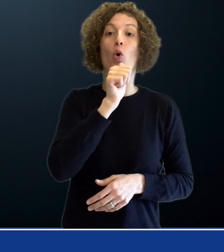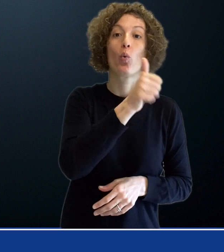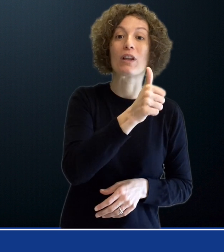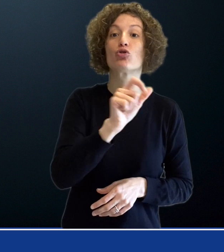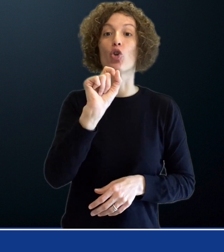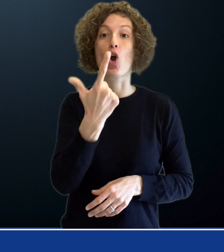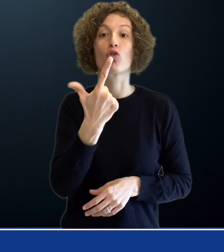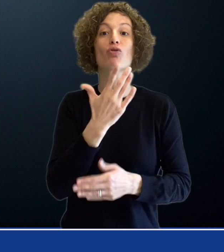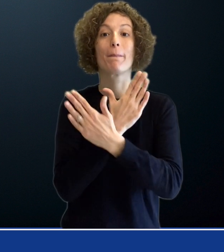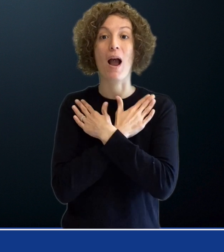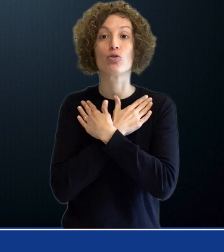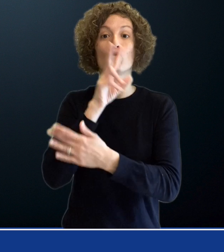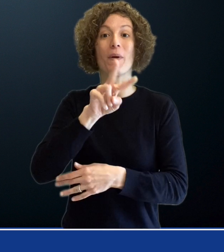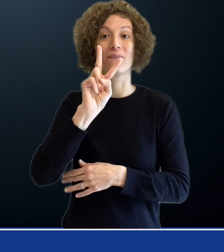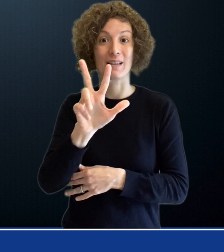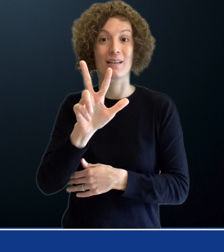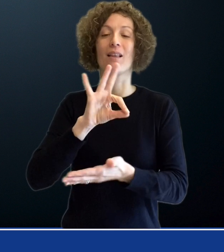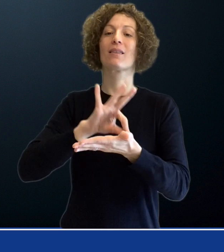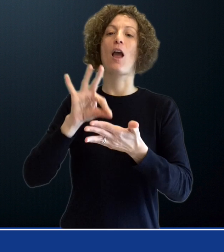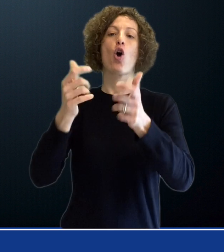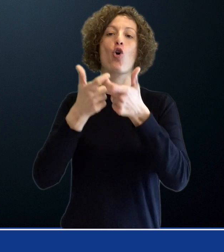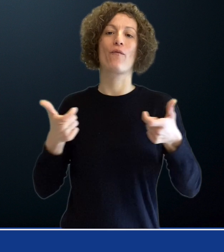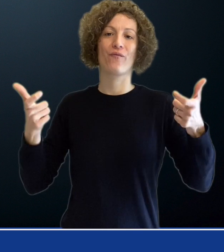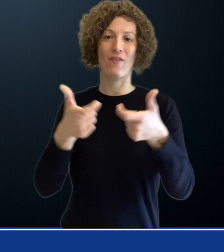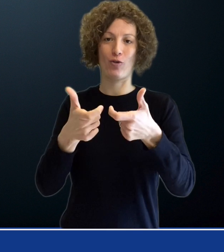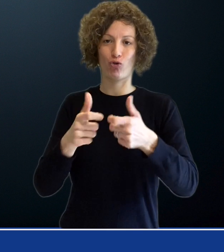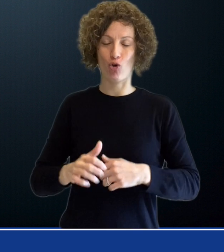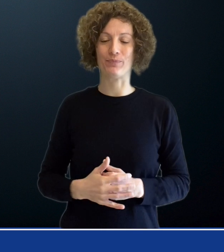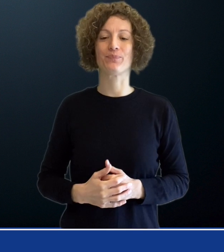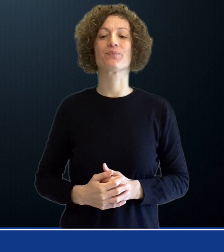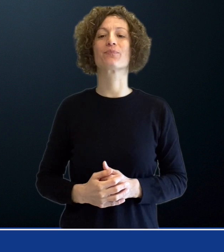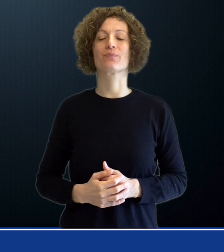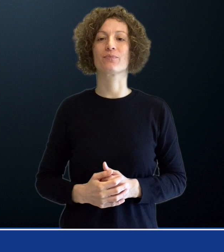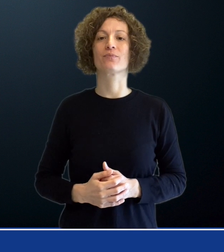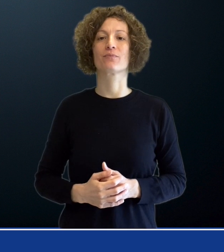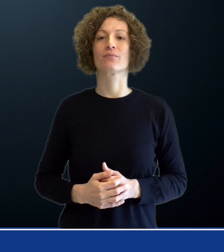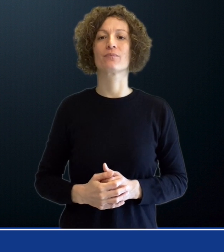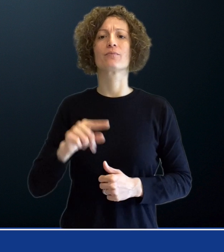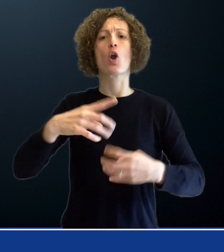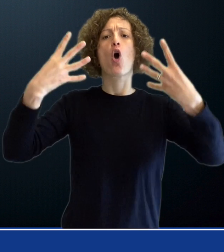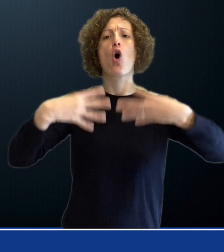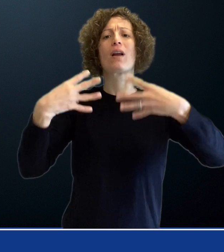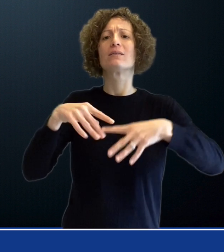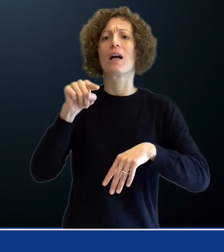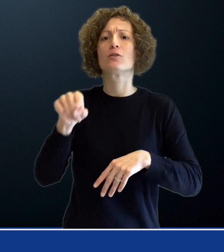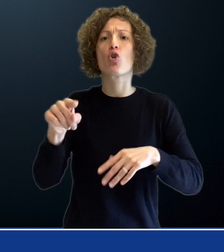11-12 maggio: convegno Organizzazione